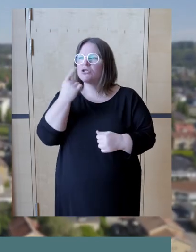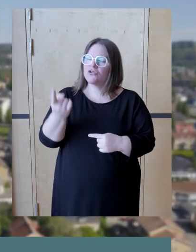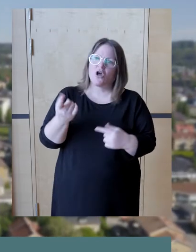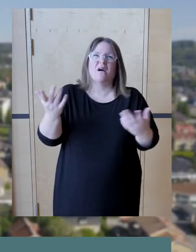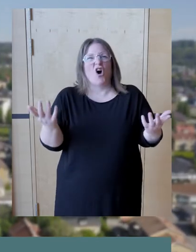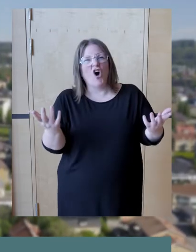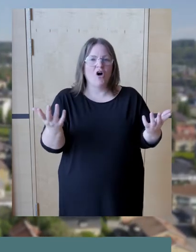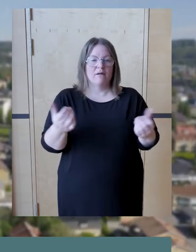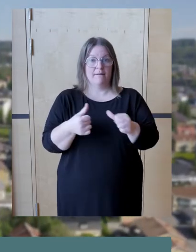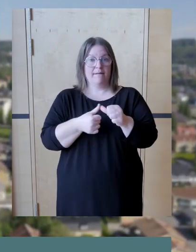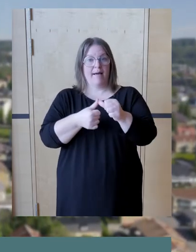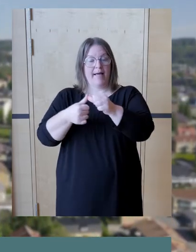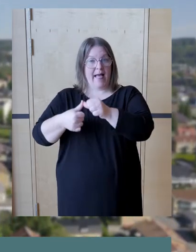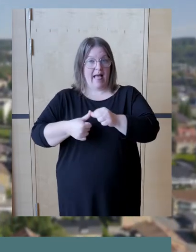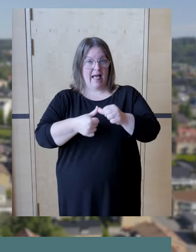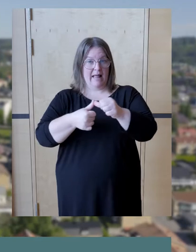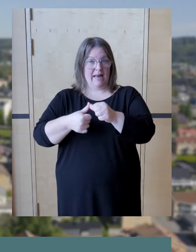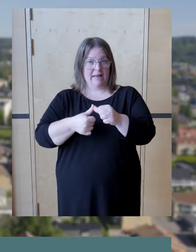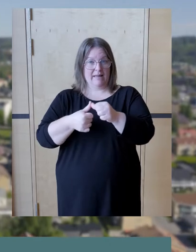Alliansen har ju under flera år i sin budget